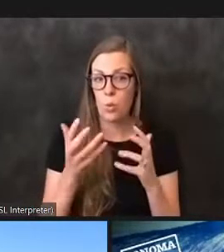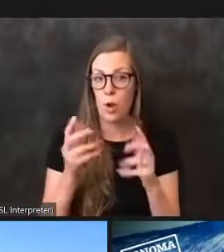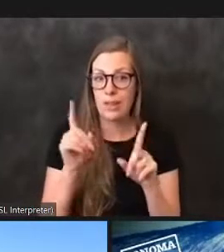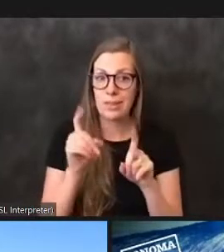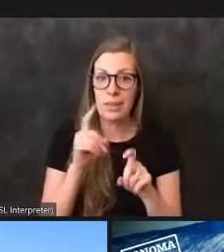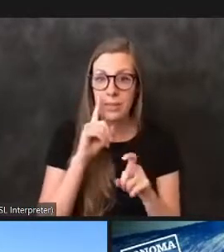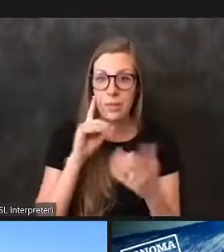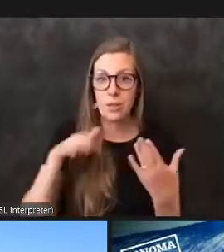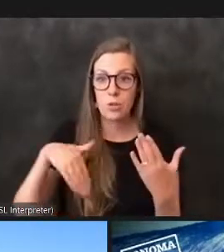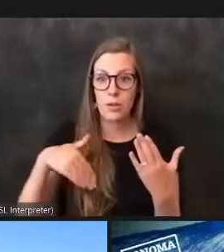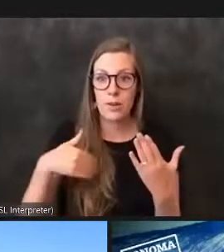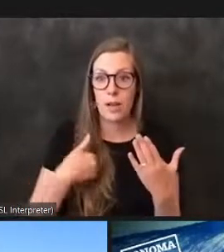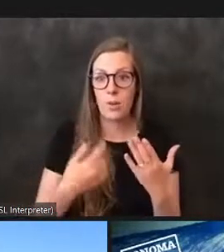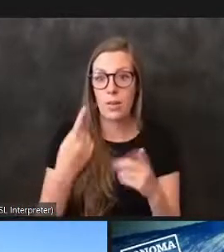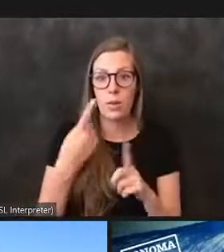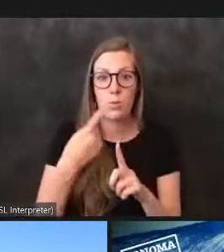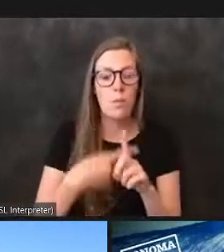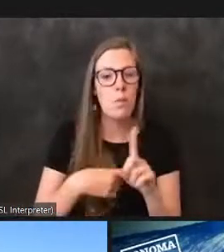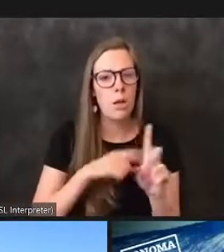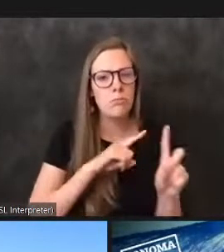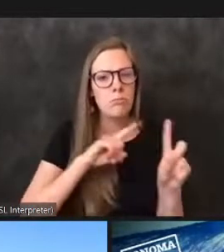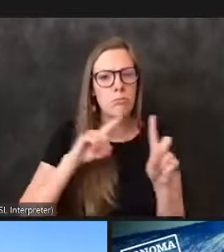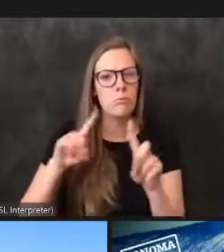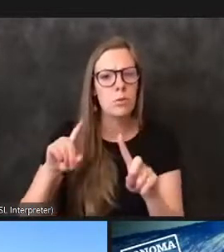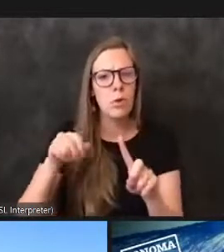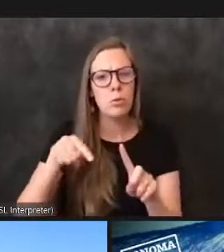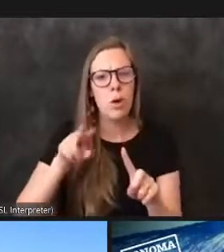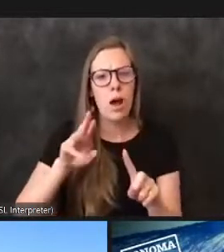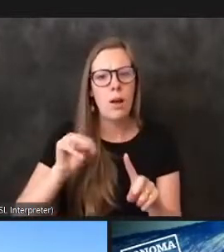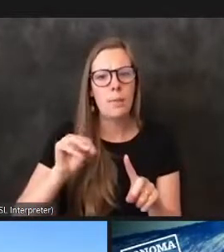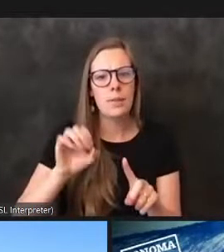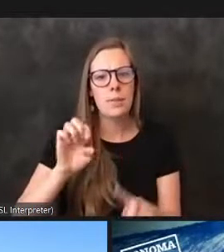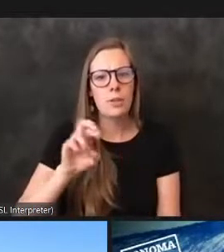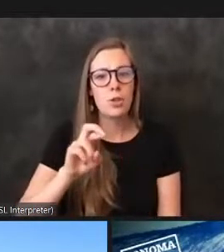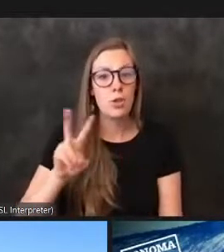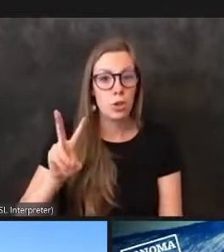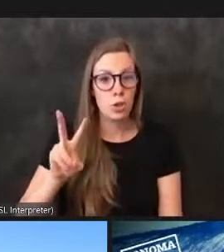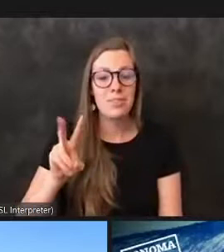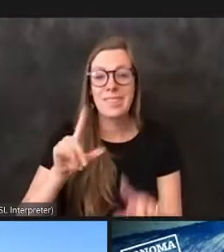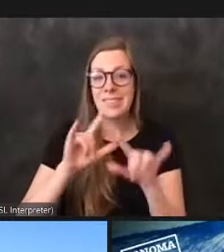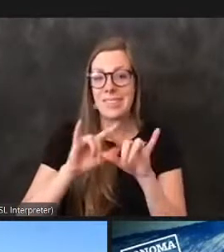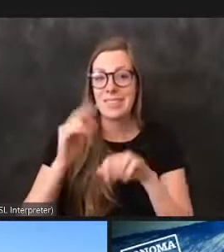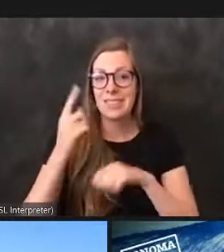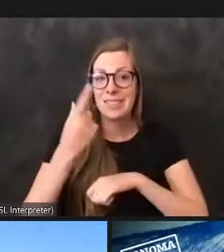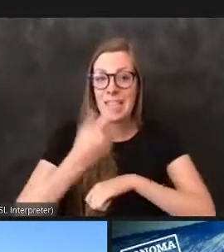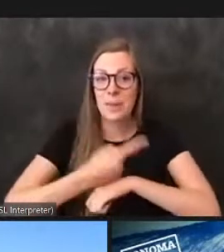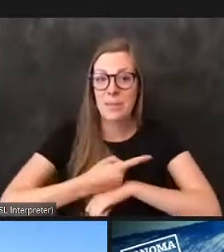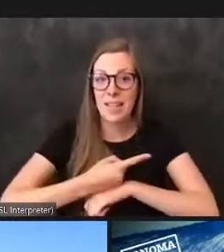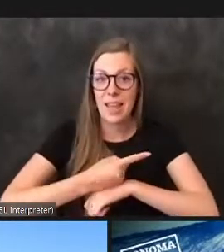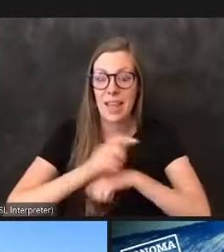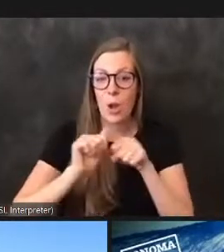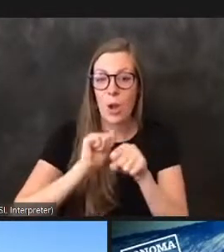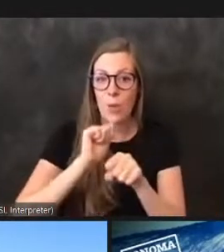a tener una prueba porque no lo has tenido por un mes. Por favor vayan a OptumServe. Pueden obtener una cita el mismo día